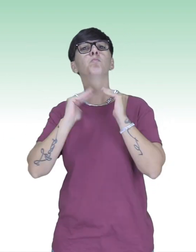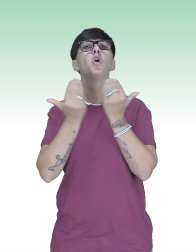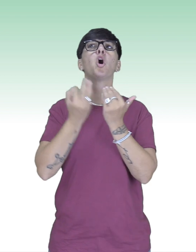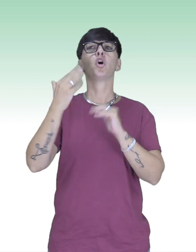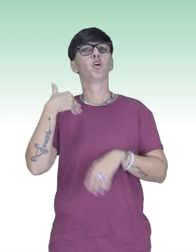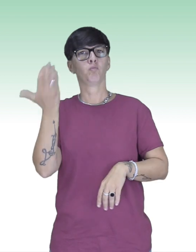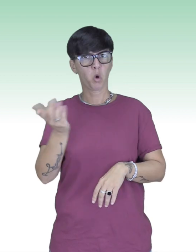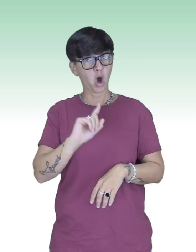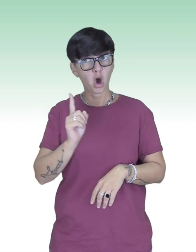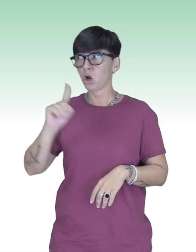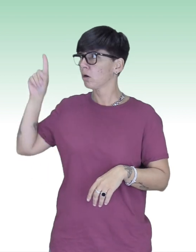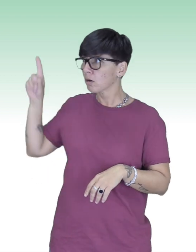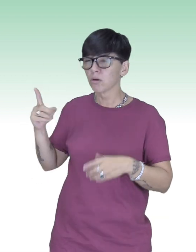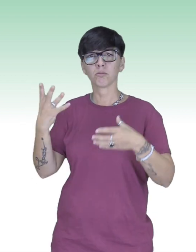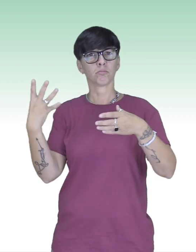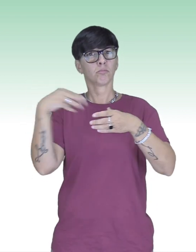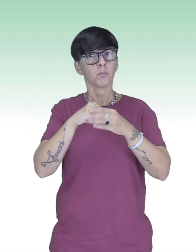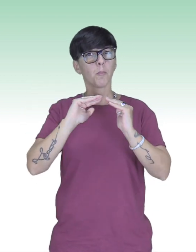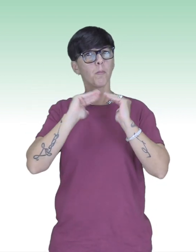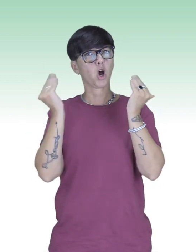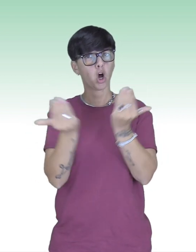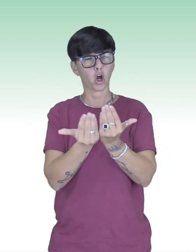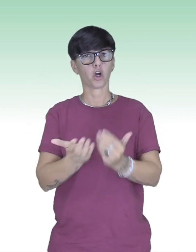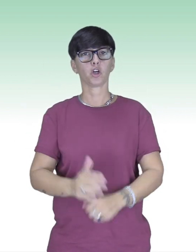Tutte queste persone fanno parte delle comunità di tutto il mondo.